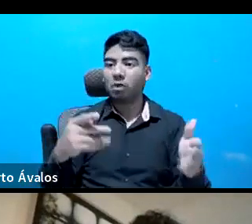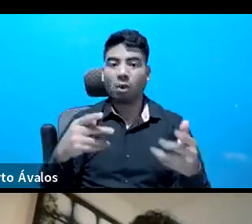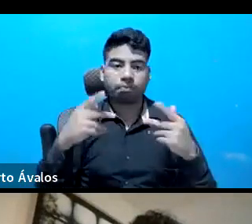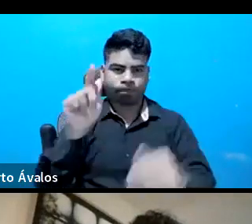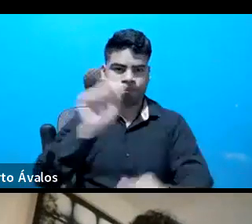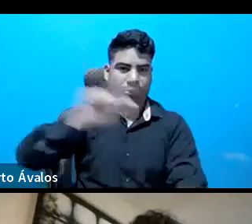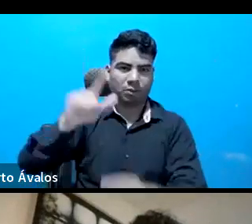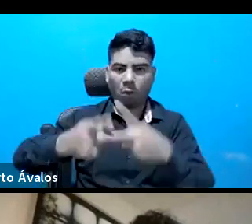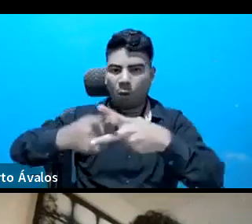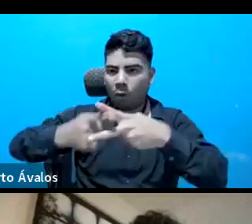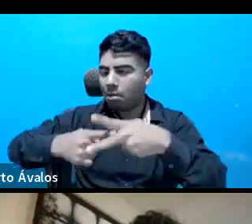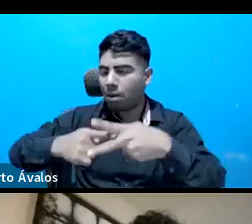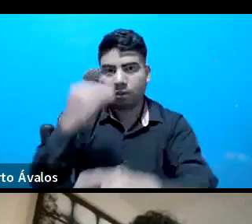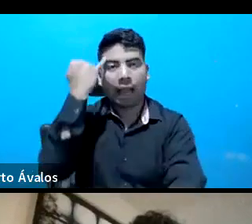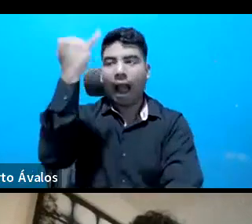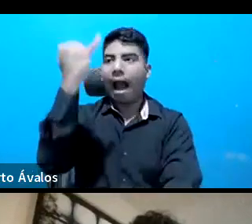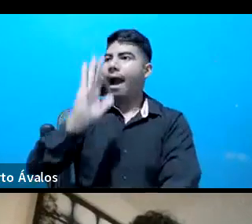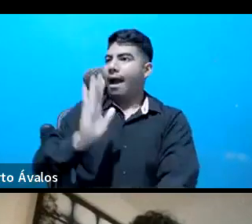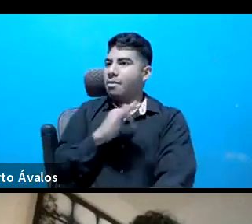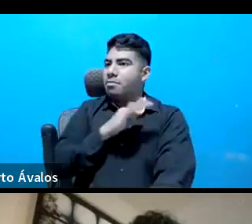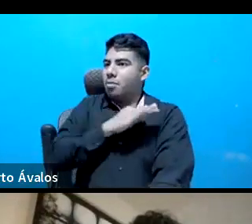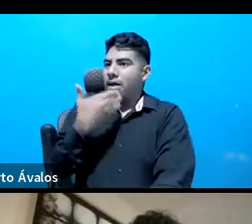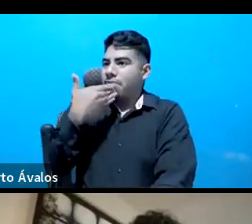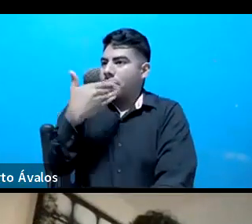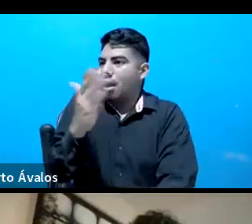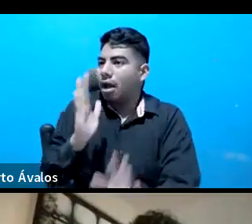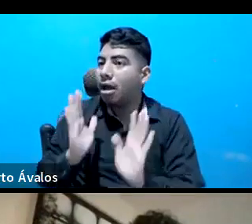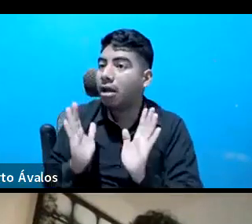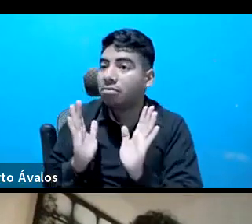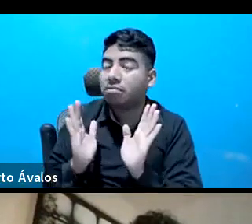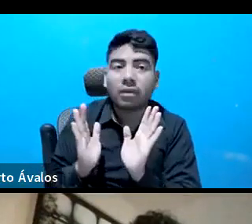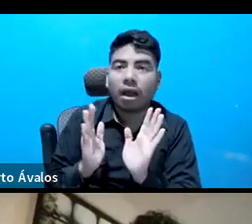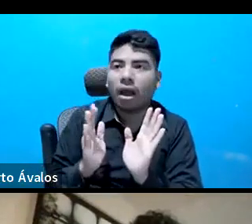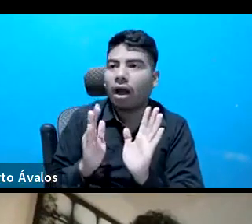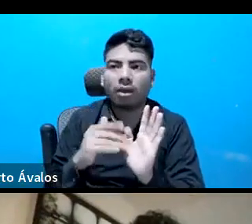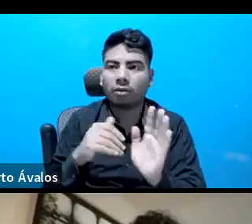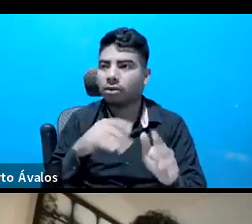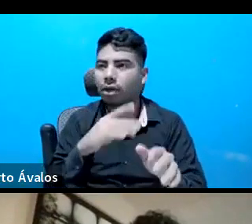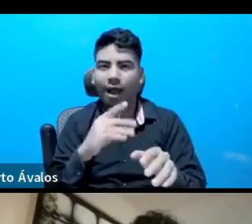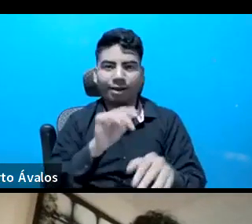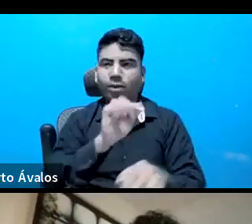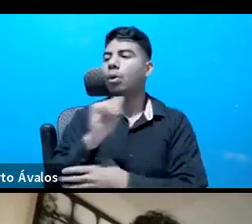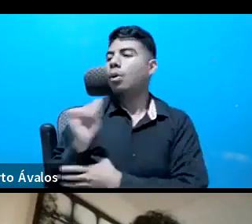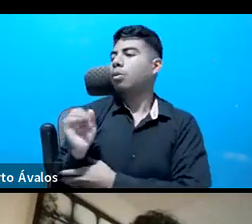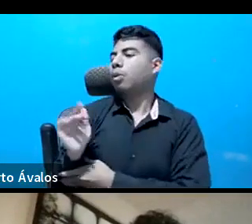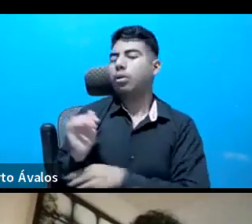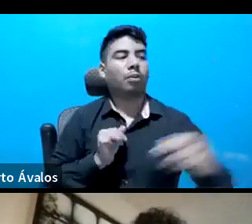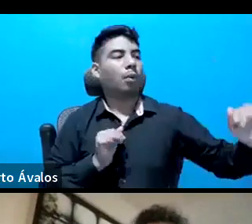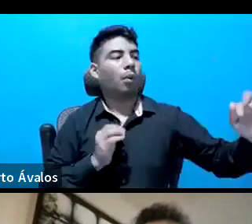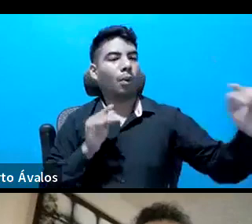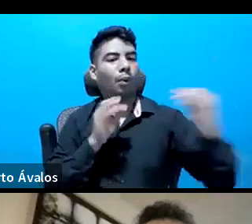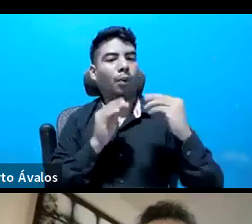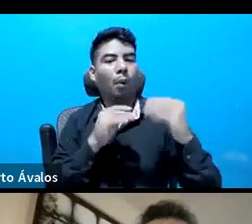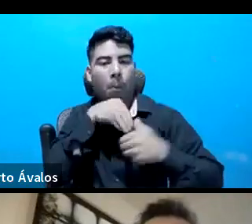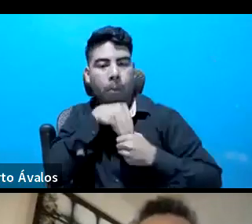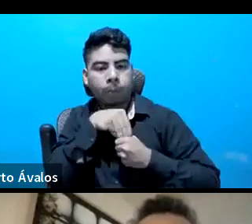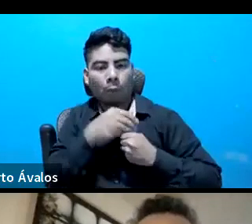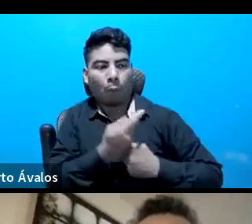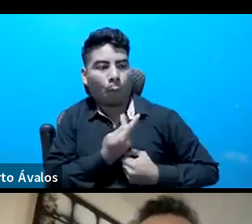Que si hicieran mensajes mensajes con esos números mensajes con esos números, este tipo este podrían decir mensajes secretos